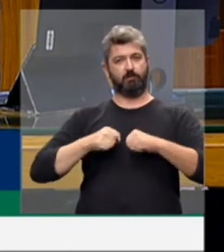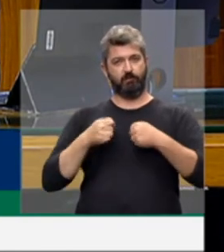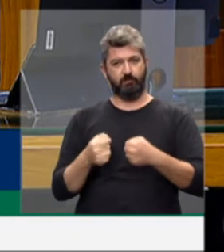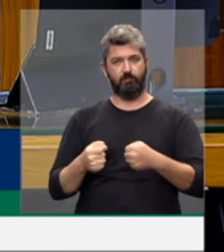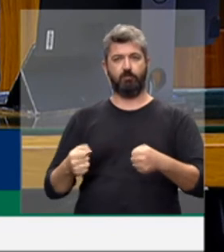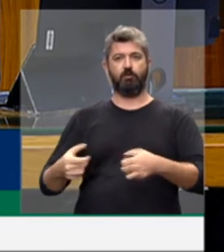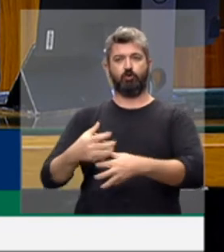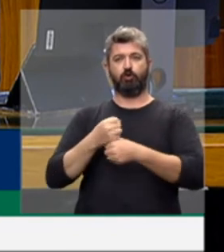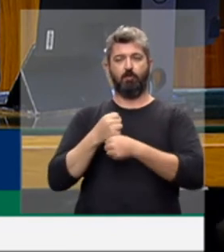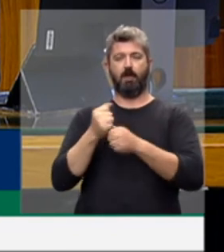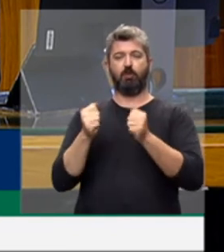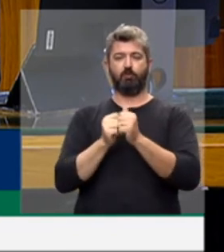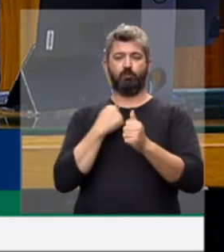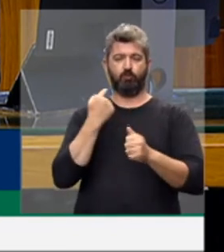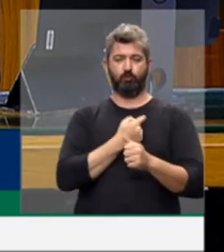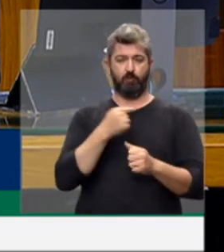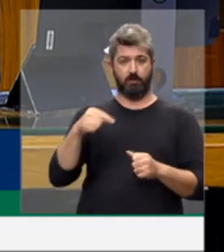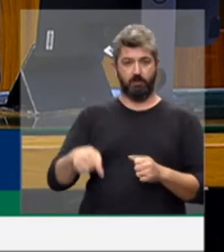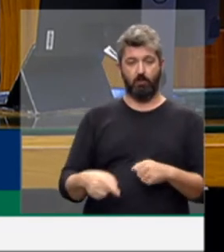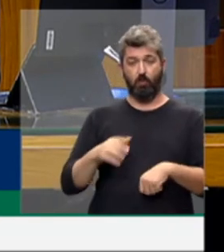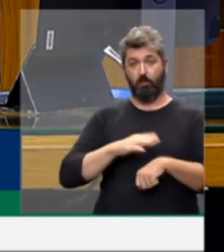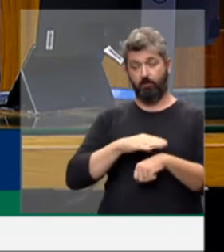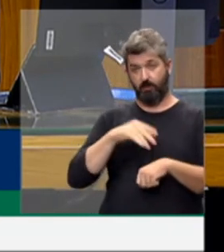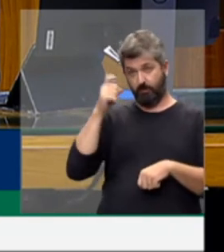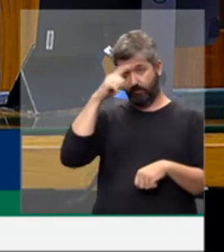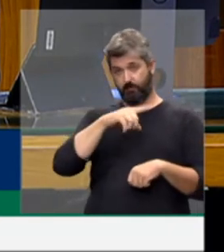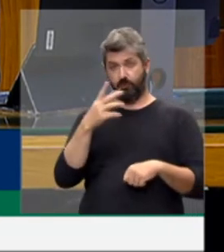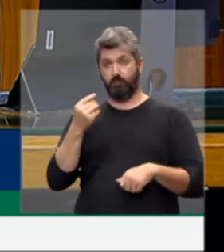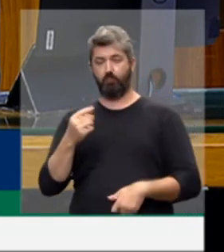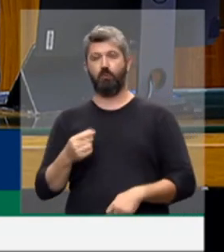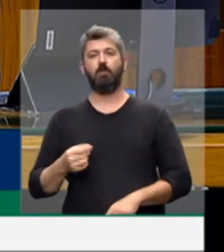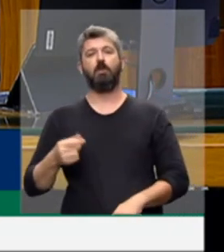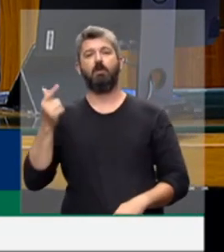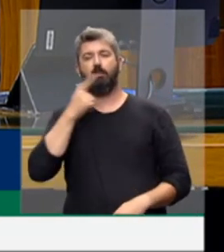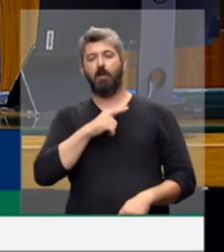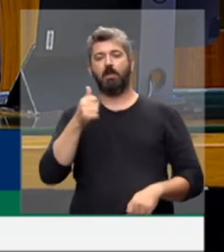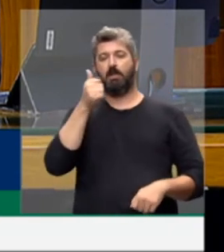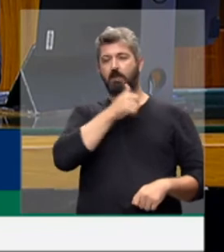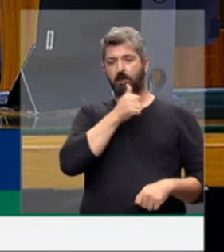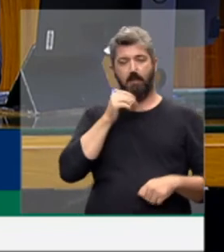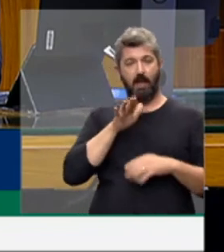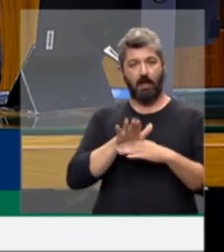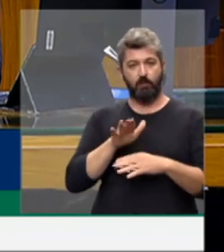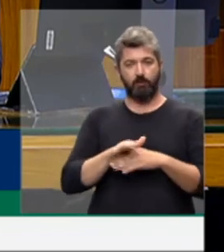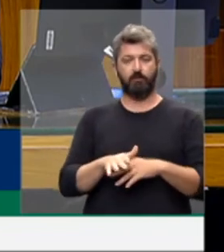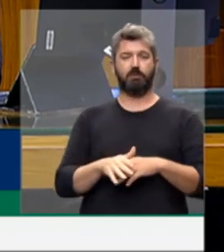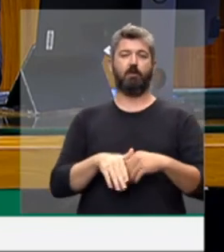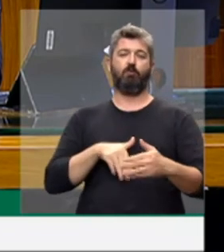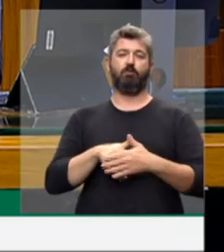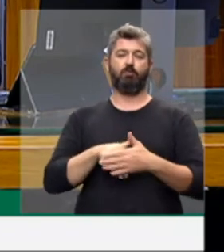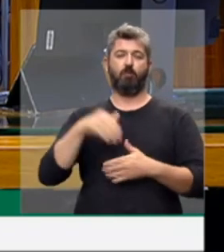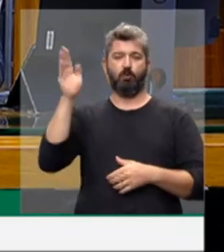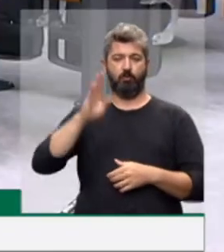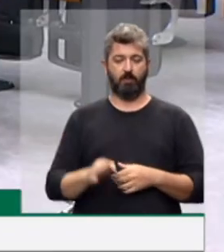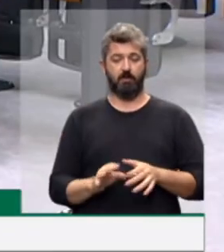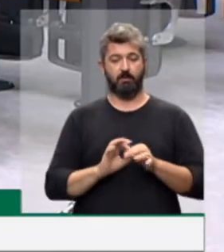TERCEIRA, DIVISÃO, E ESSE PROJETO VEIO SOMAR ESSES ESFORÇOS DE TODOS NÓS AQUI DO PARLAMENTO, DO CONGRESSO, EM MOMENTO TÃO DIFÍCIL QUE ESTAMOS VIVENDO, PARA SOCORRER